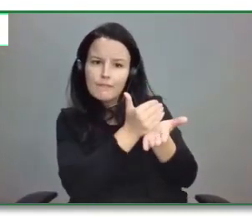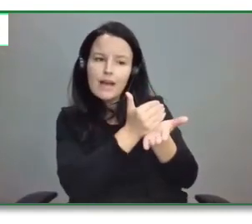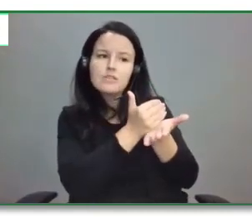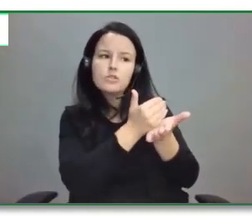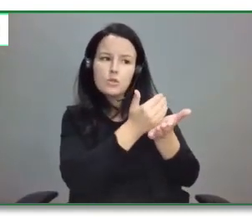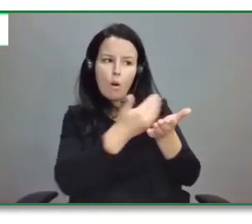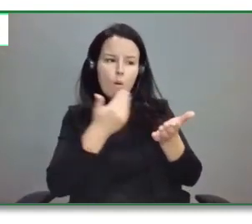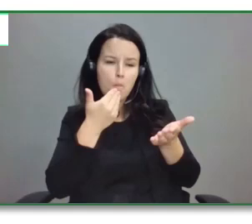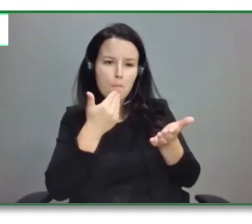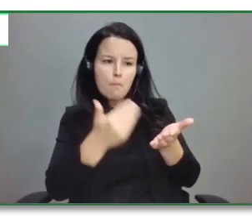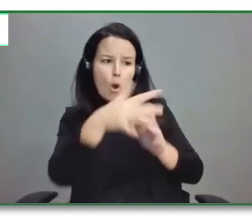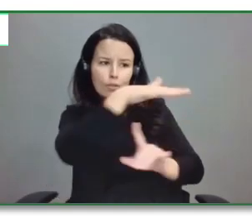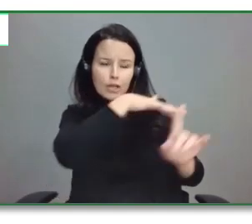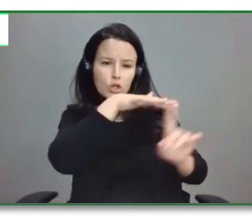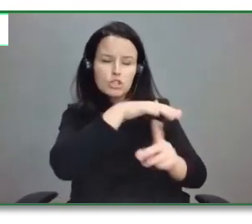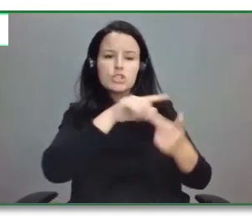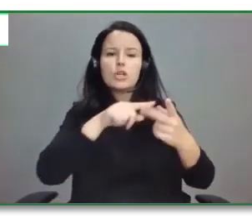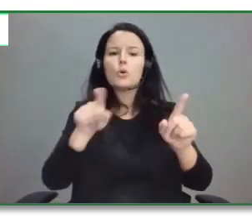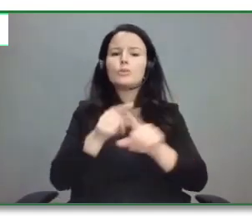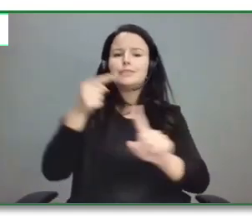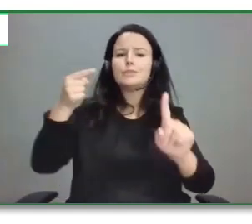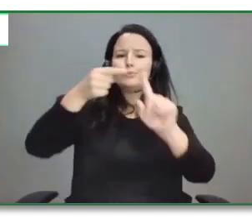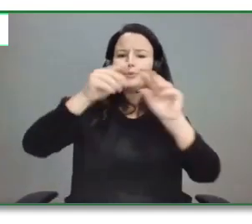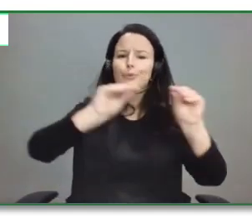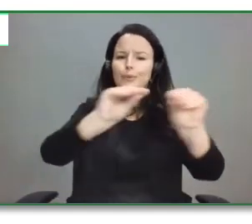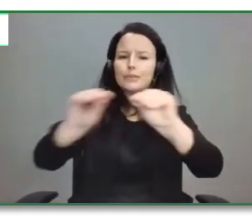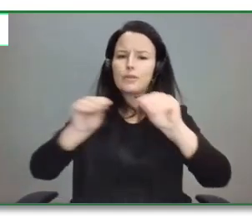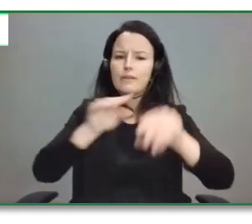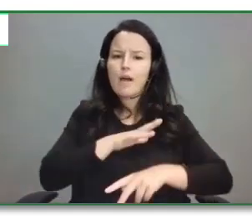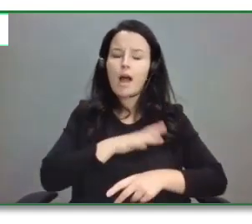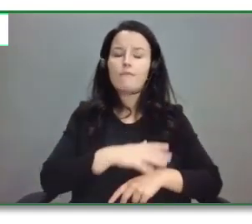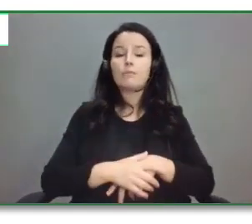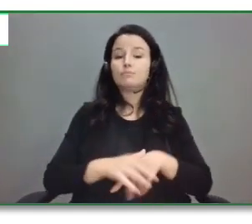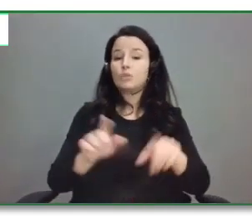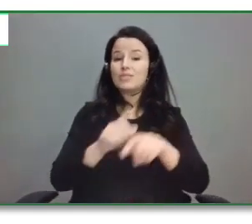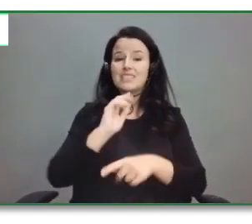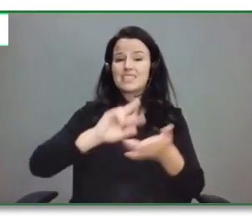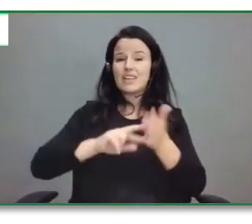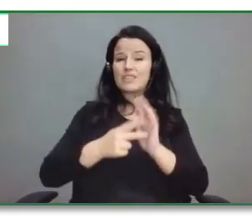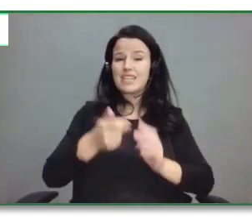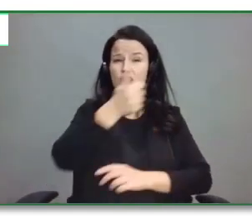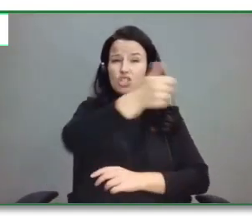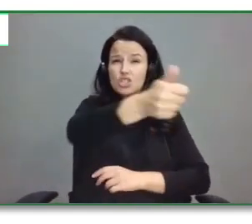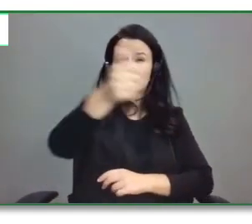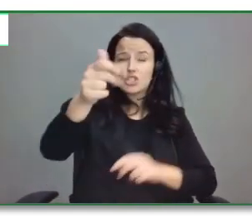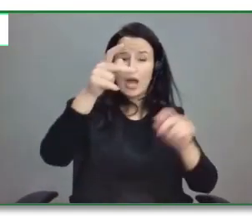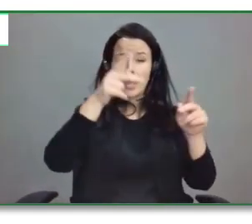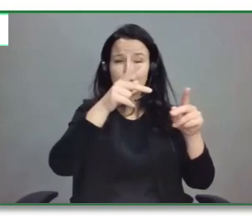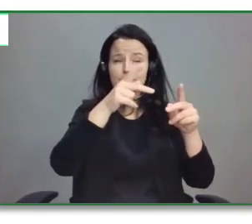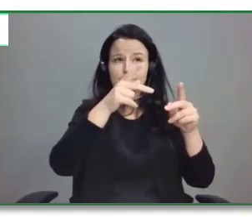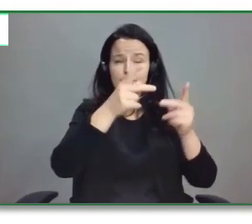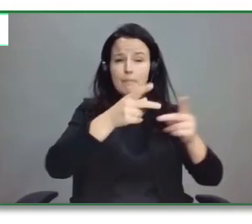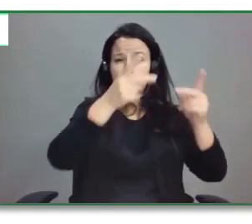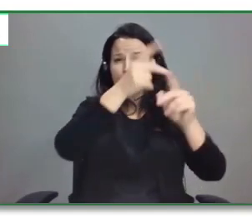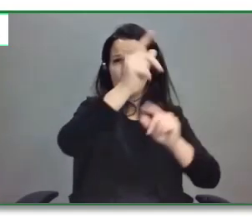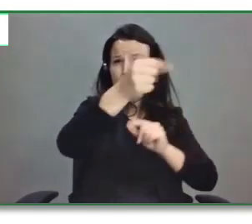et début éducatif dans cette lignée chaque pays a développé ces cadres